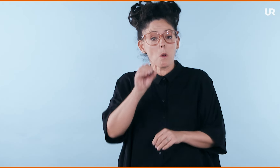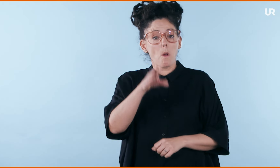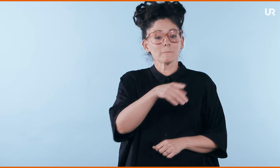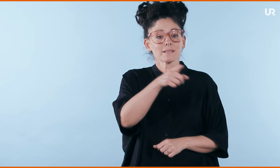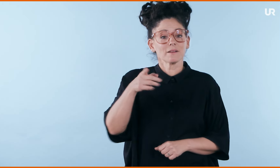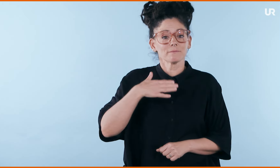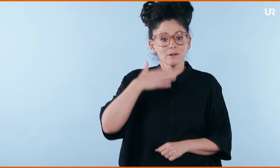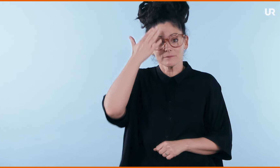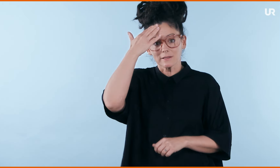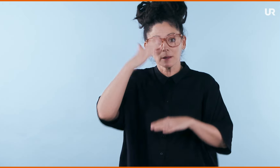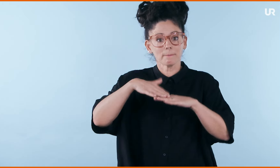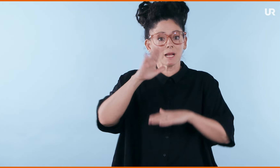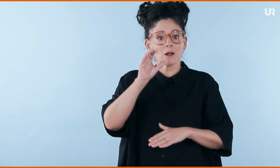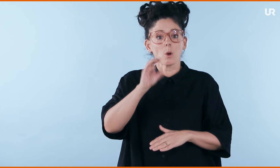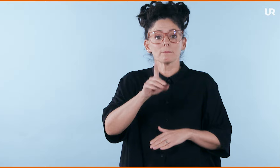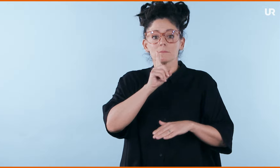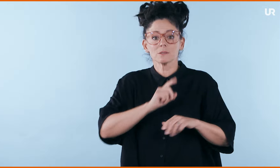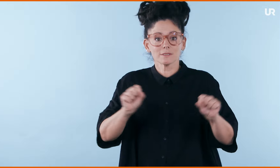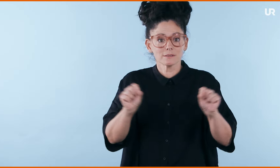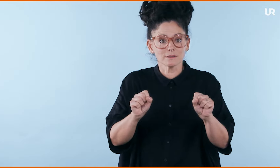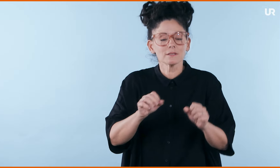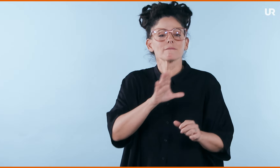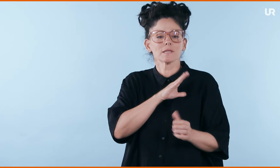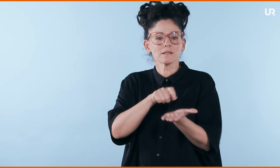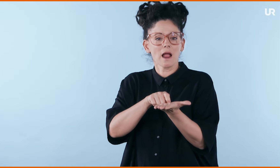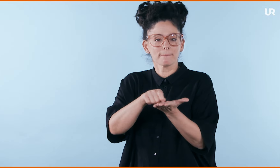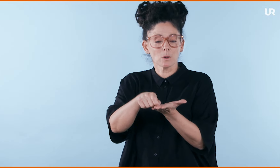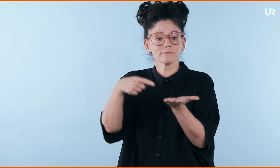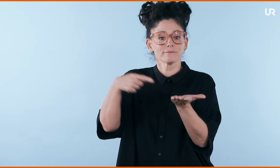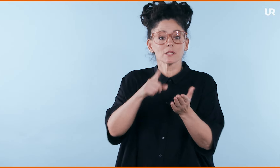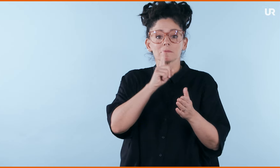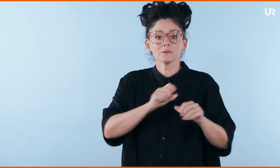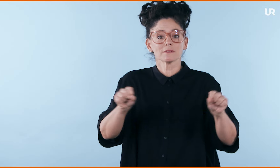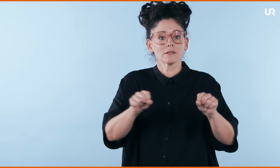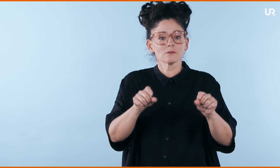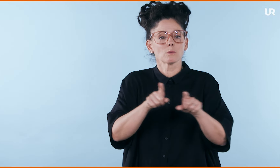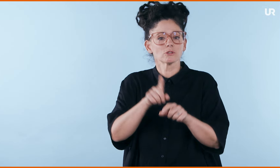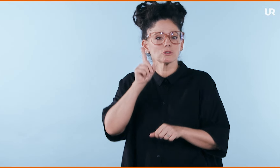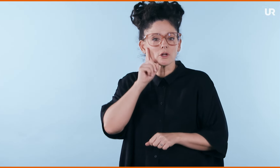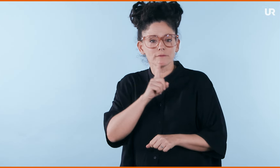Vill ni veta mer om minoritetsstress? Det finns en rapport om minoritetsstress hos döva-